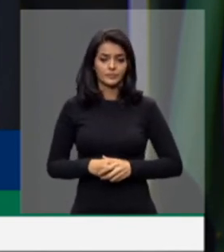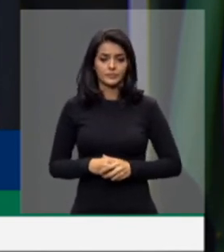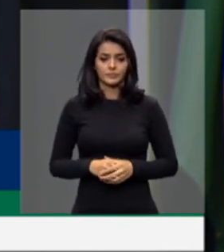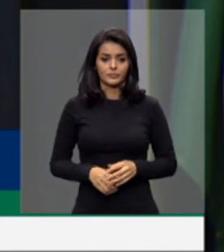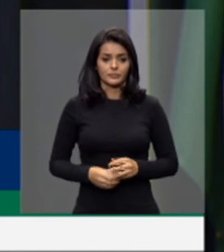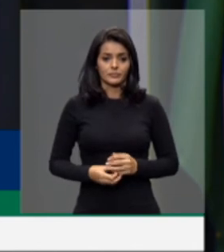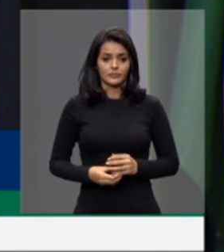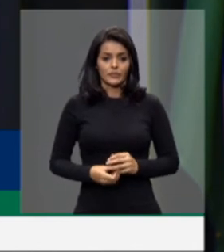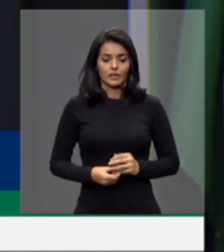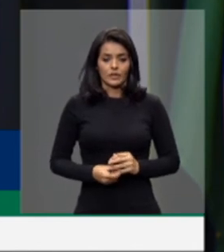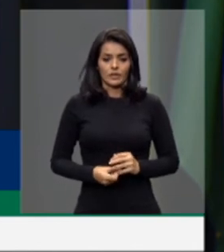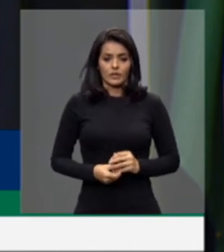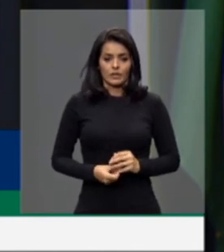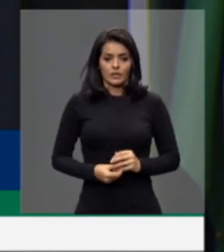INCENTIVOS A DISTRIBUIÇÃO DO